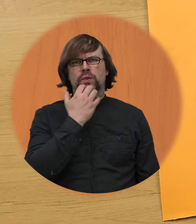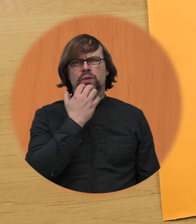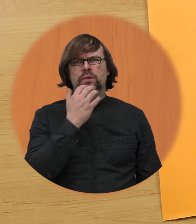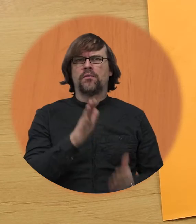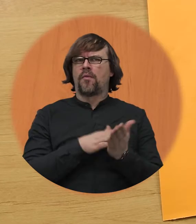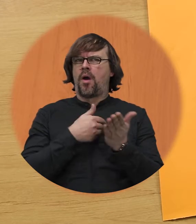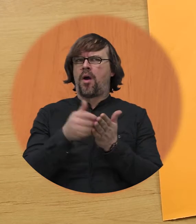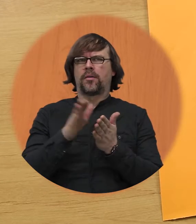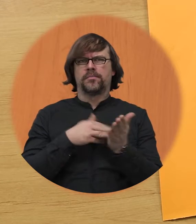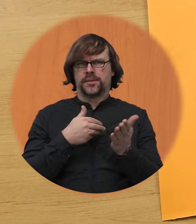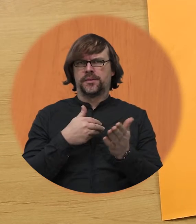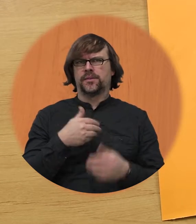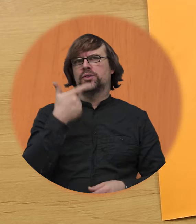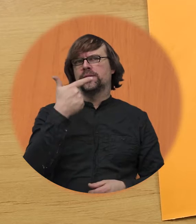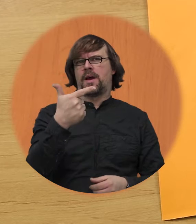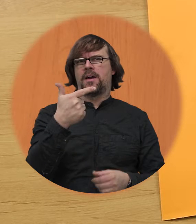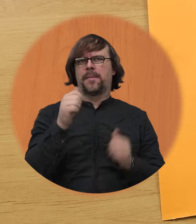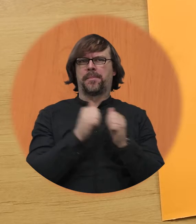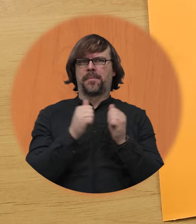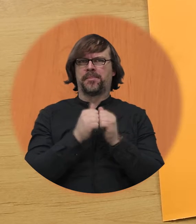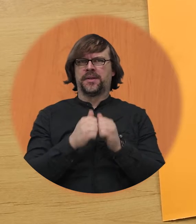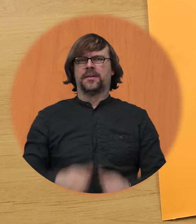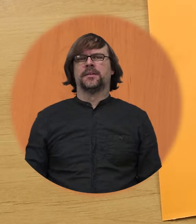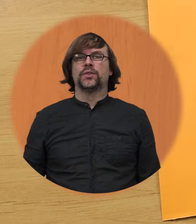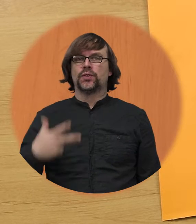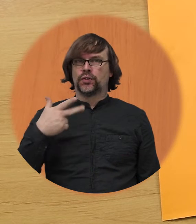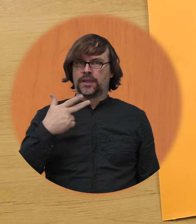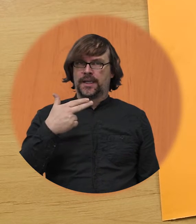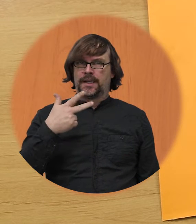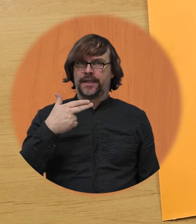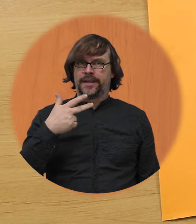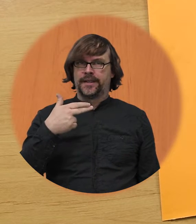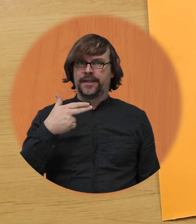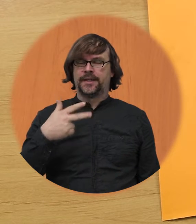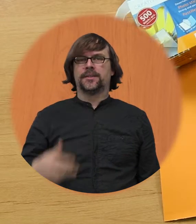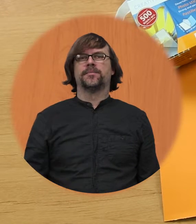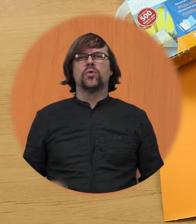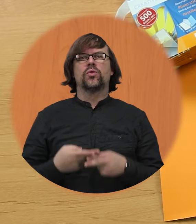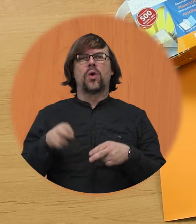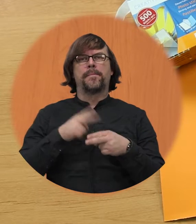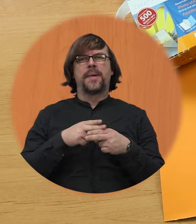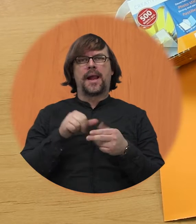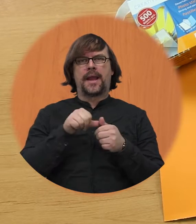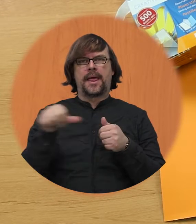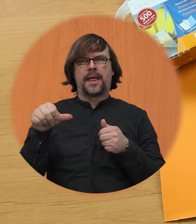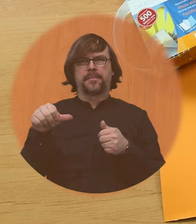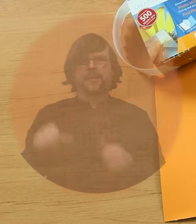Nehmt einfach 2 DIN A4 Papiere in den Farben Eurer Wahl! Eine Schere und doppelseitiges (Foto-)Klebeband.